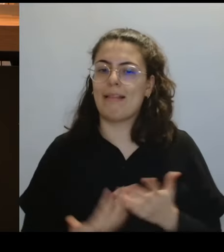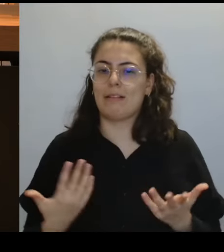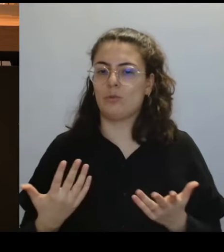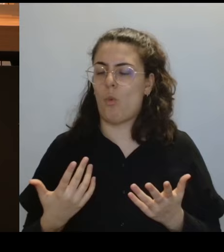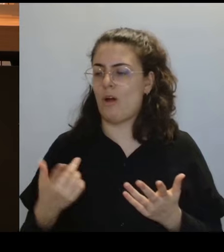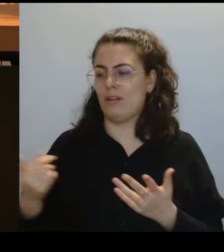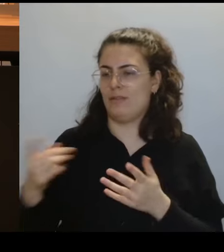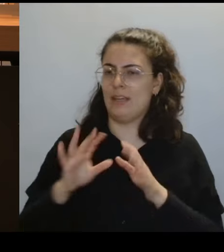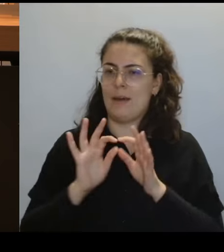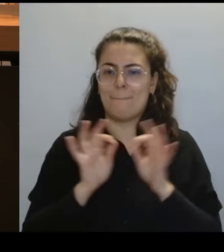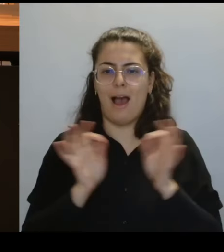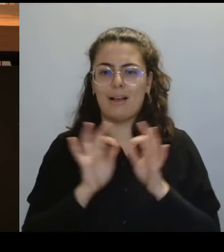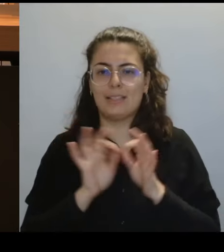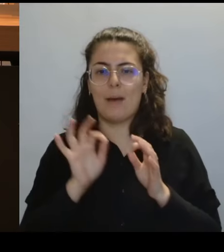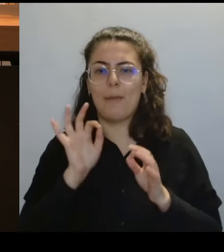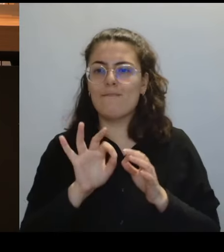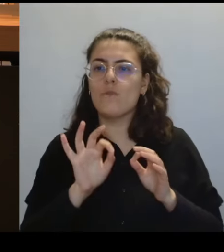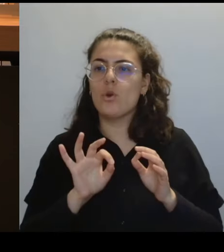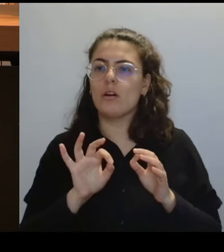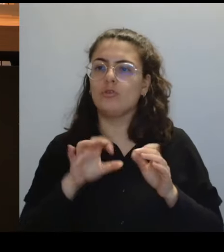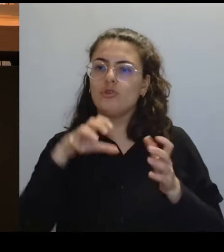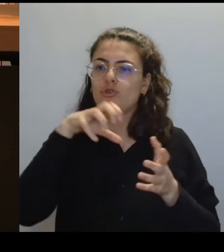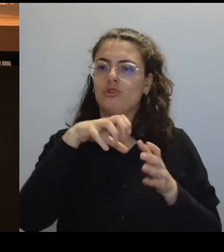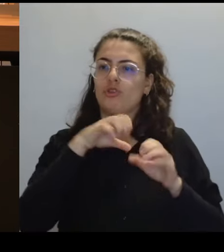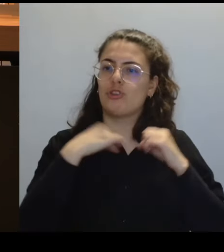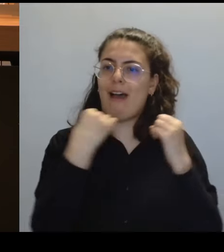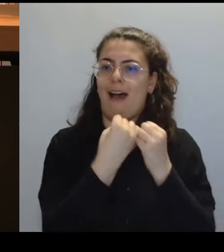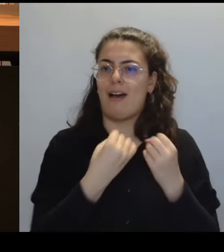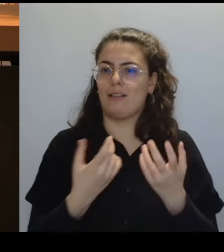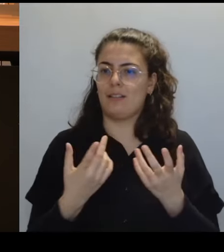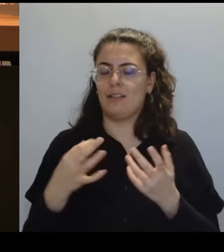einfach nur abenteuerlich. Ich will sagen das reichste